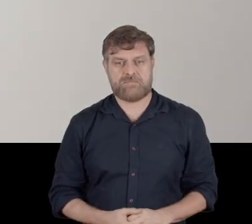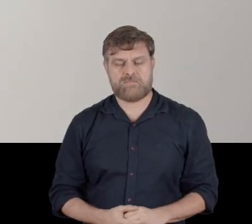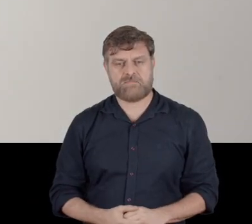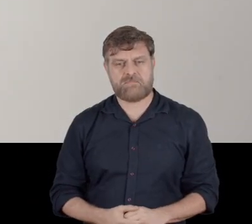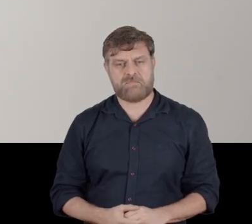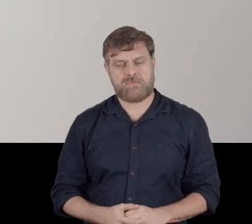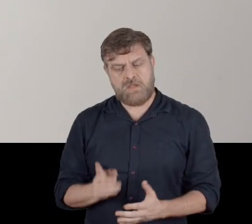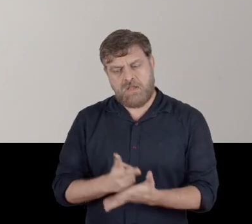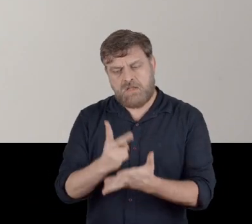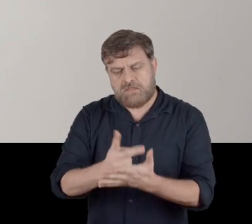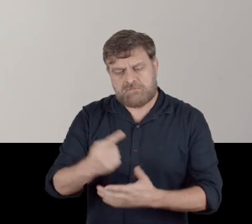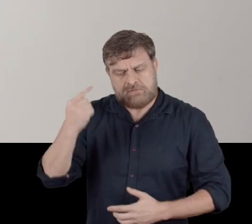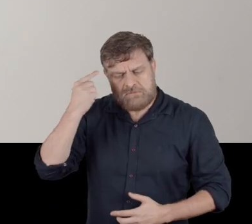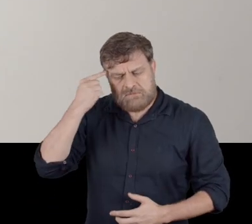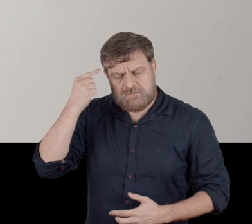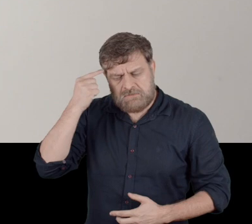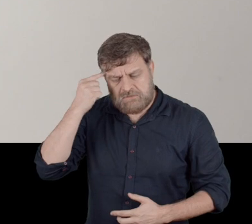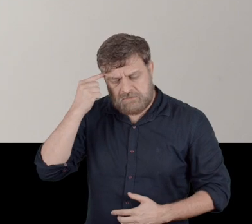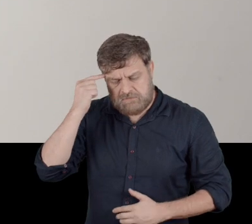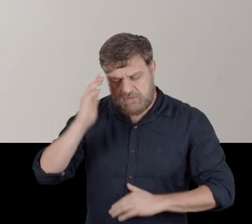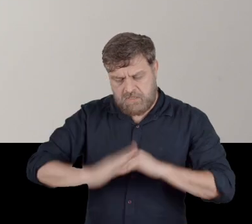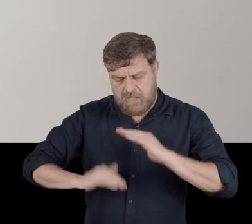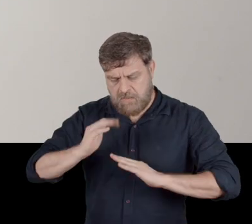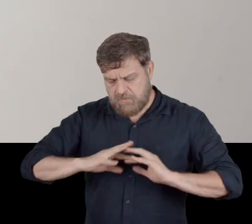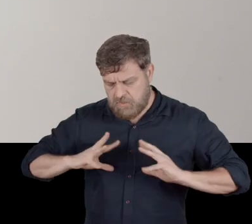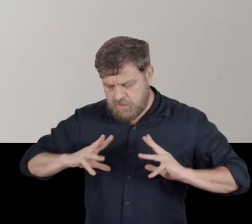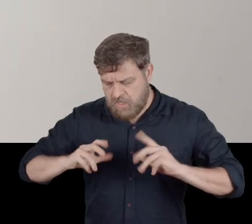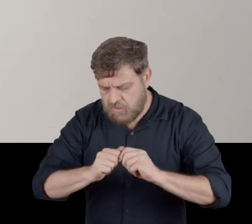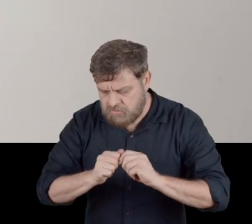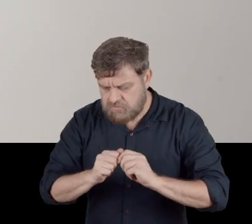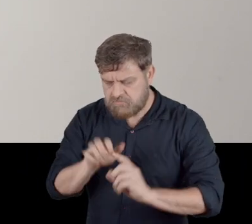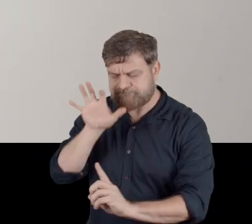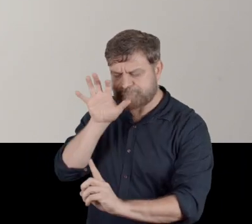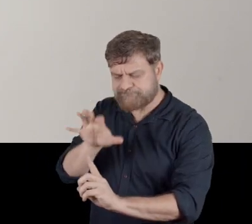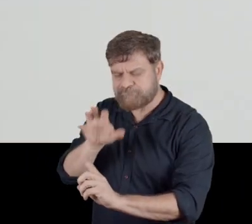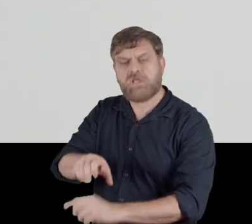A gente sempre tem que ter em mente que tudo que a gente faz influencia sim